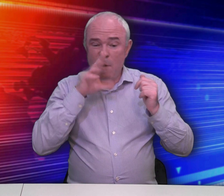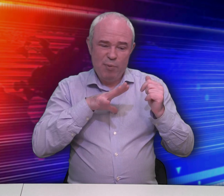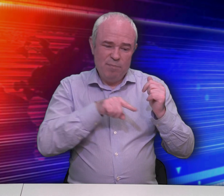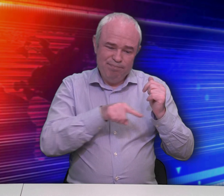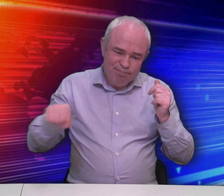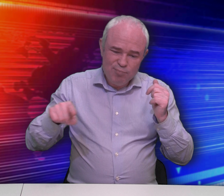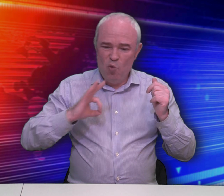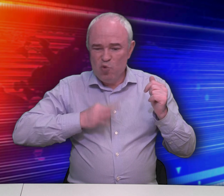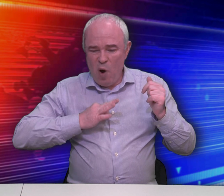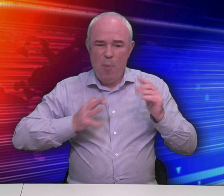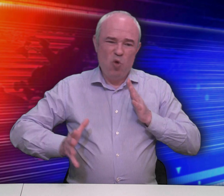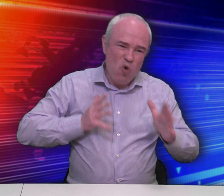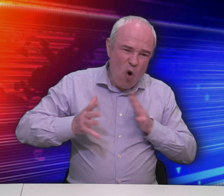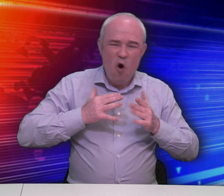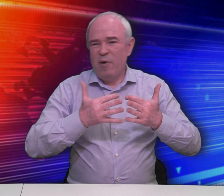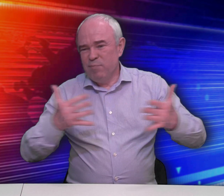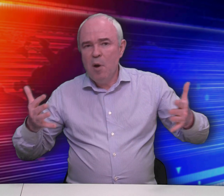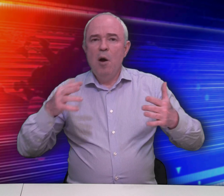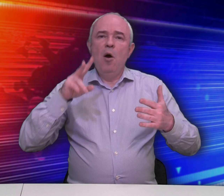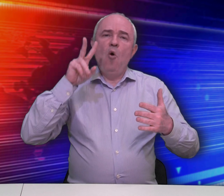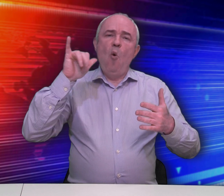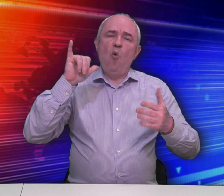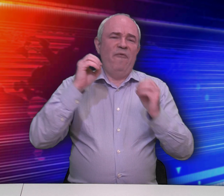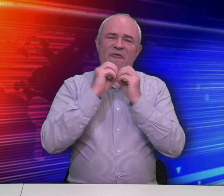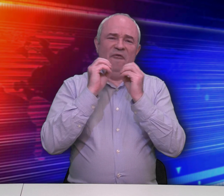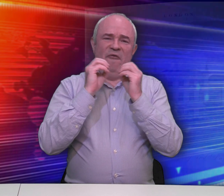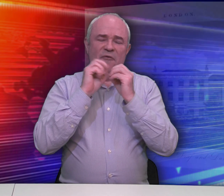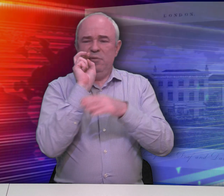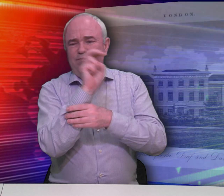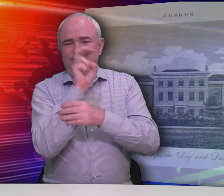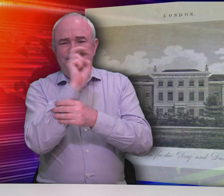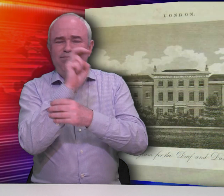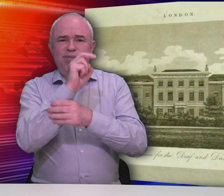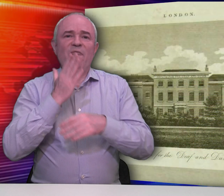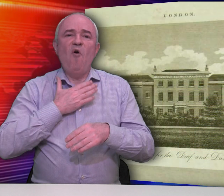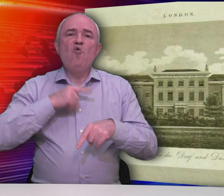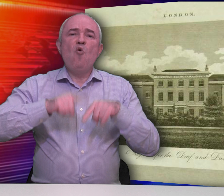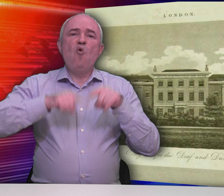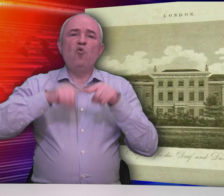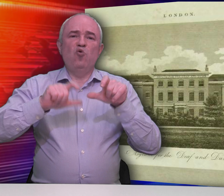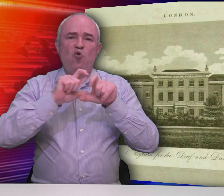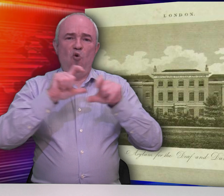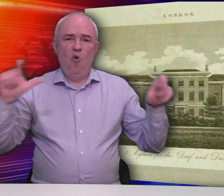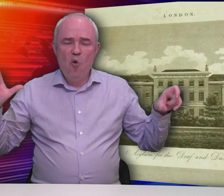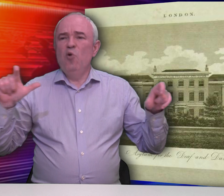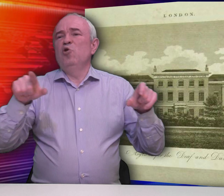Во время юридической подготовки Лоу поддерживал близкие контакты со своей родной школой,